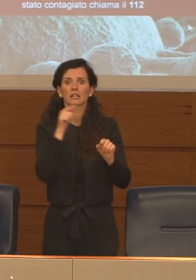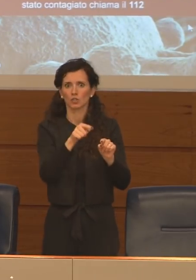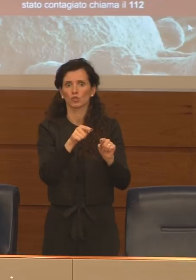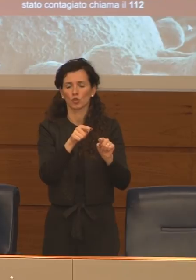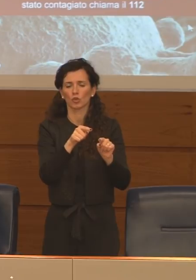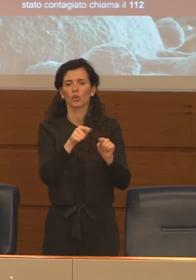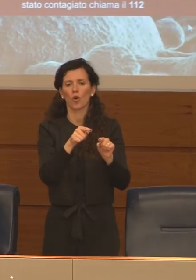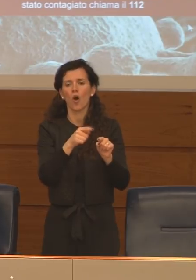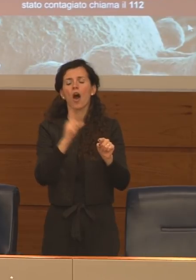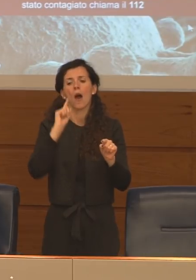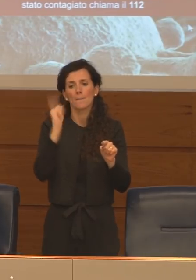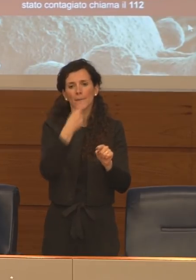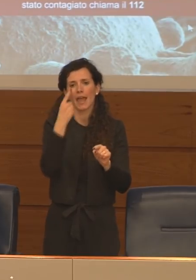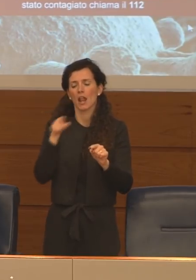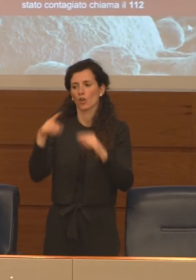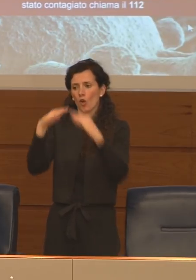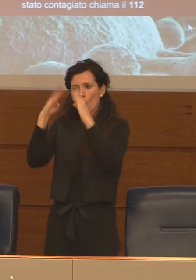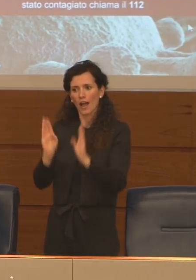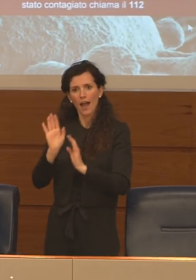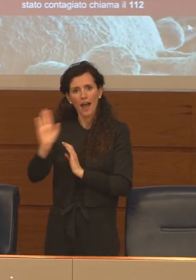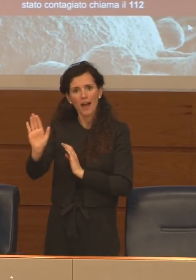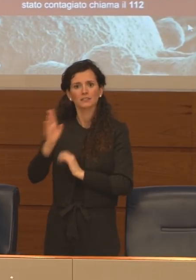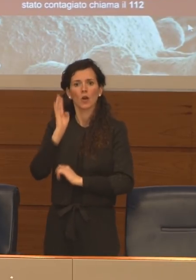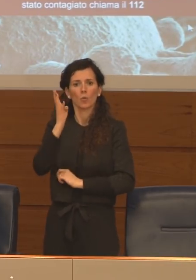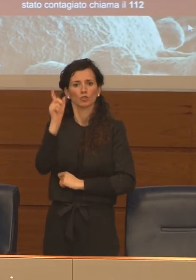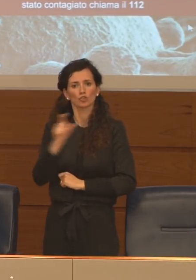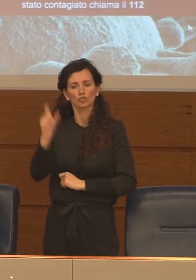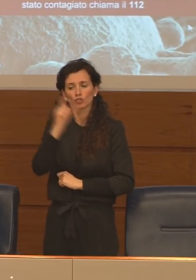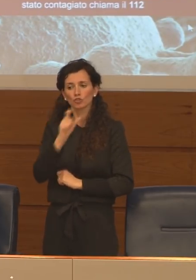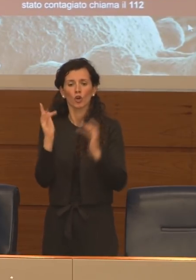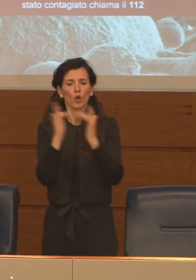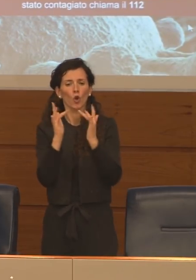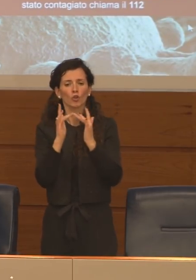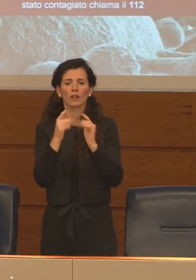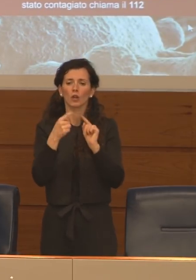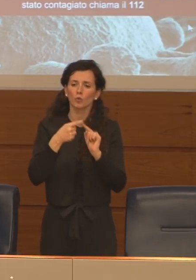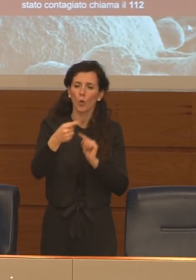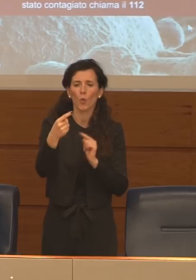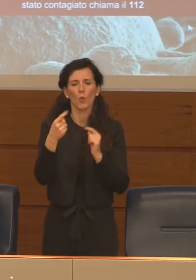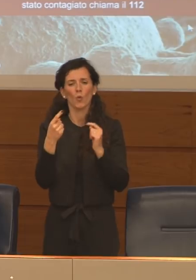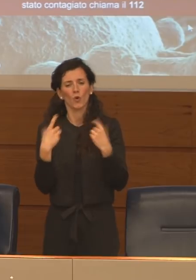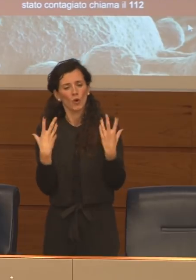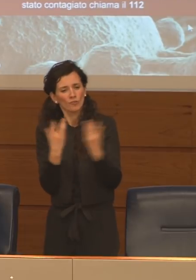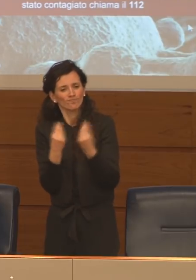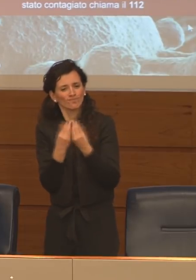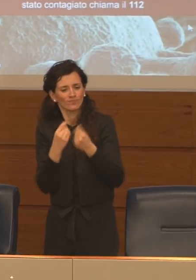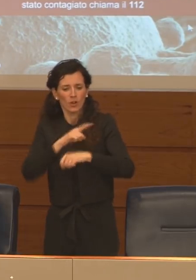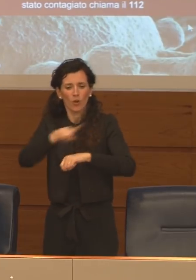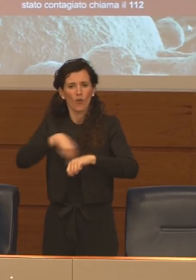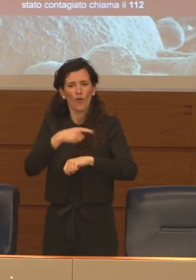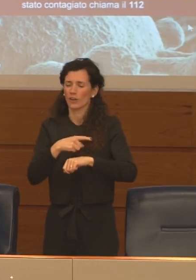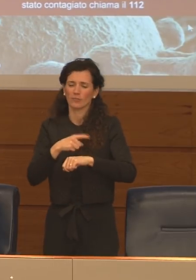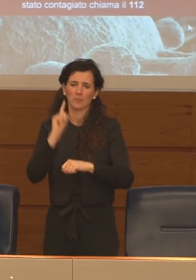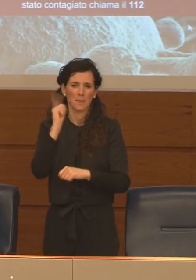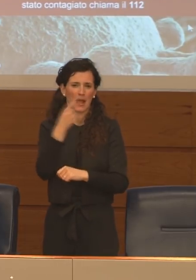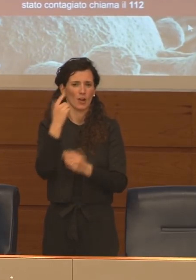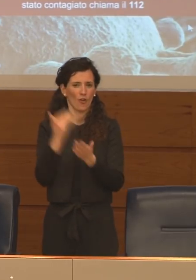cioè stare a casa 14 giorni evitando contatti stretti e prolungati con altre persone. Credo che questo dato sia importante